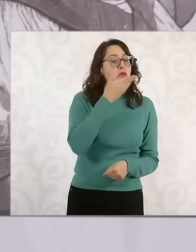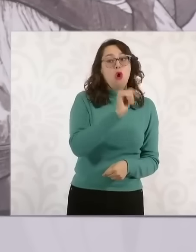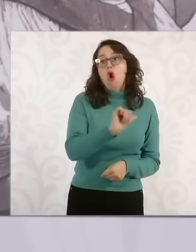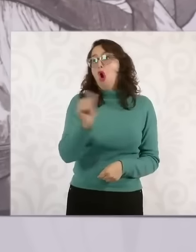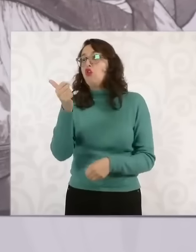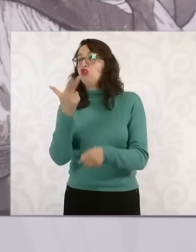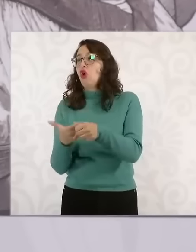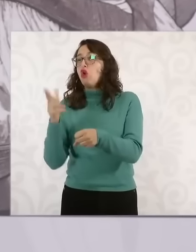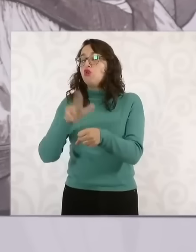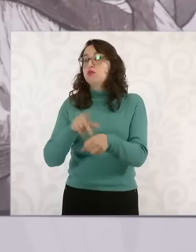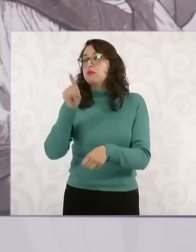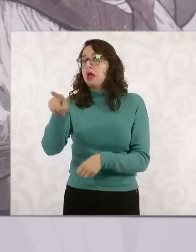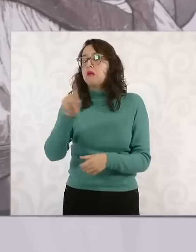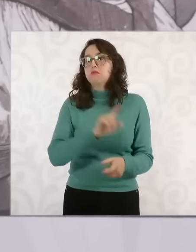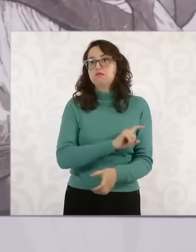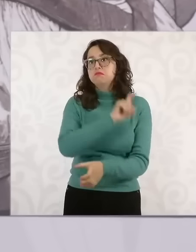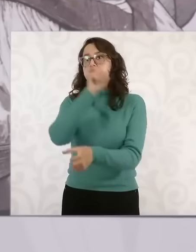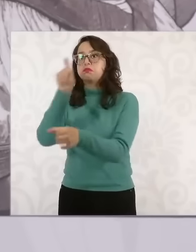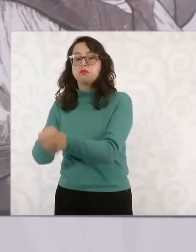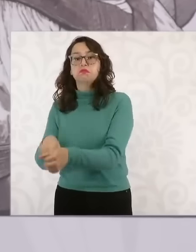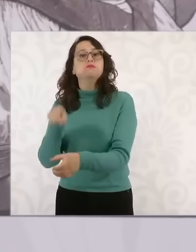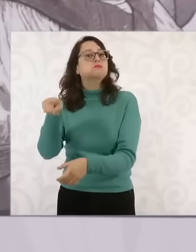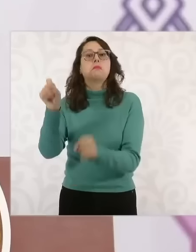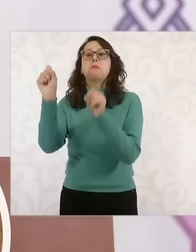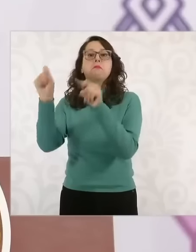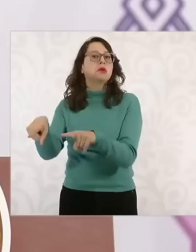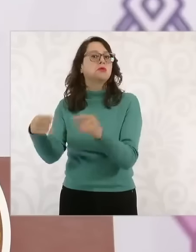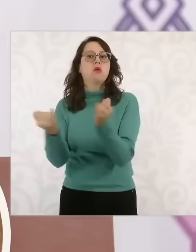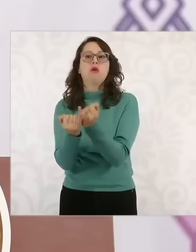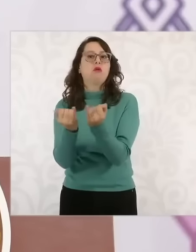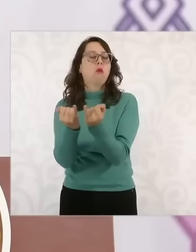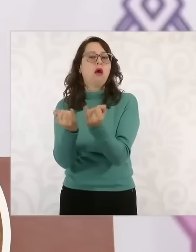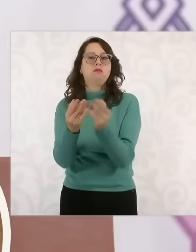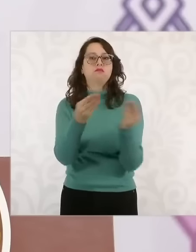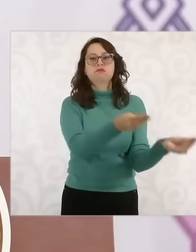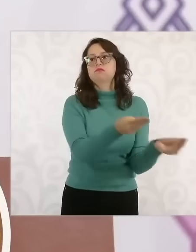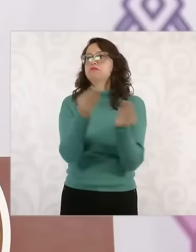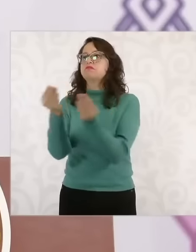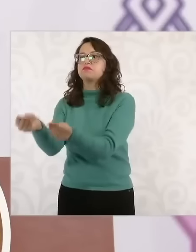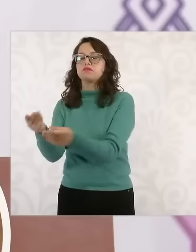información referente a la persona. Esto es indispensable para que en su momento haya el